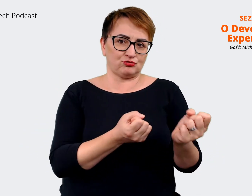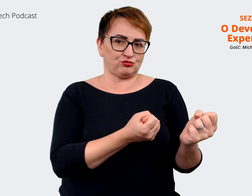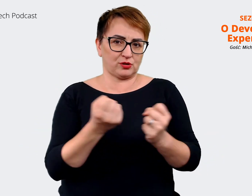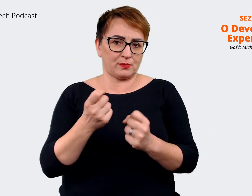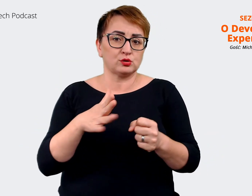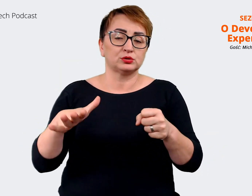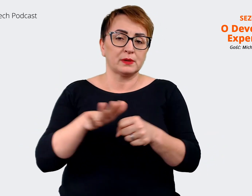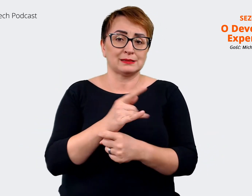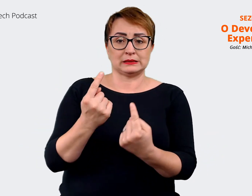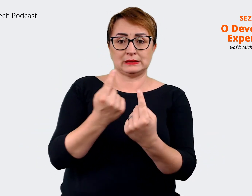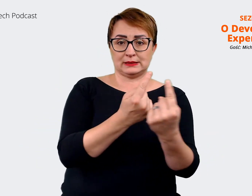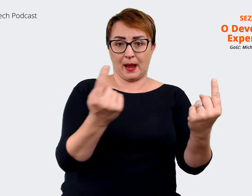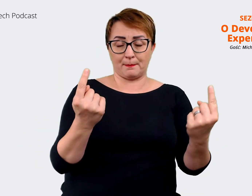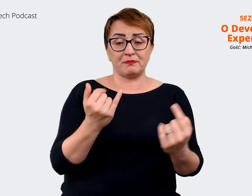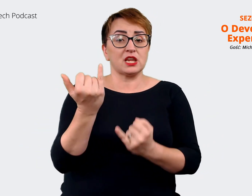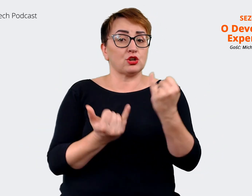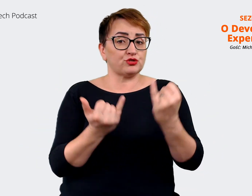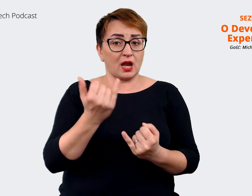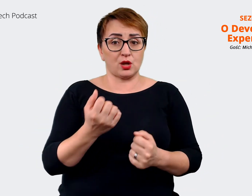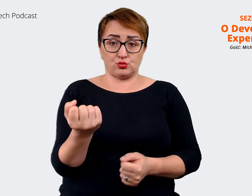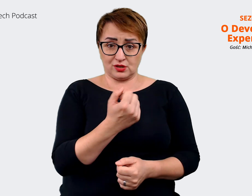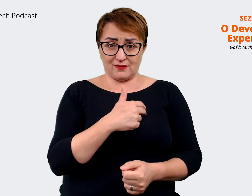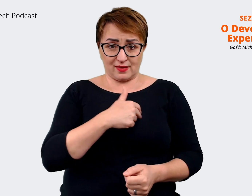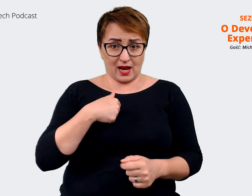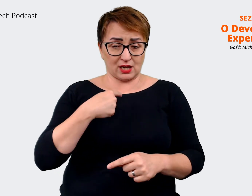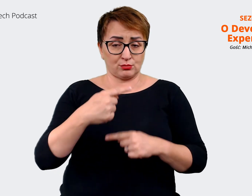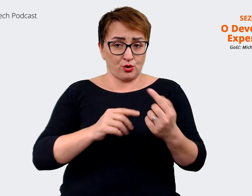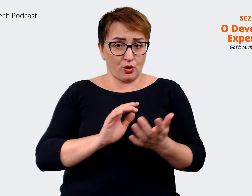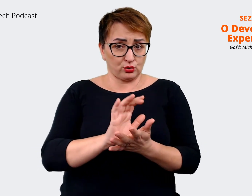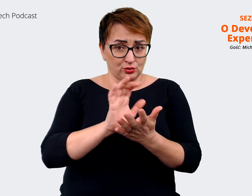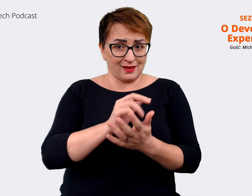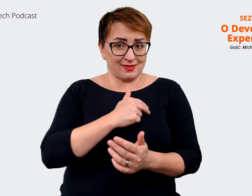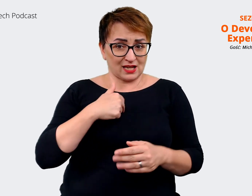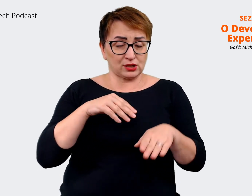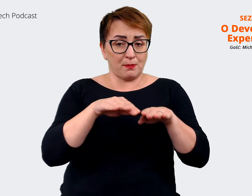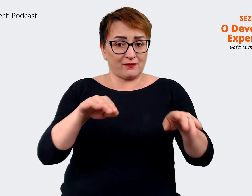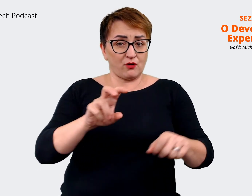te standardy spełnić sami. A jak użyją naszych produktów, naszych w sensie platformy technicznej,